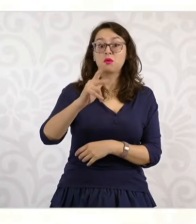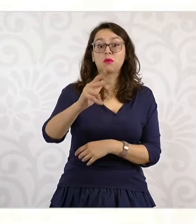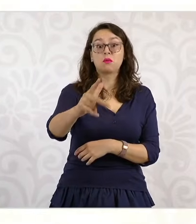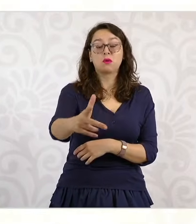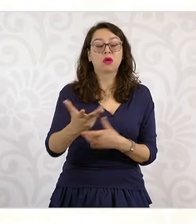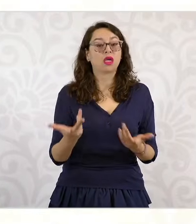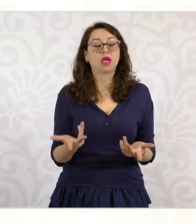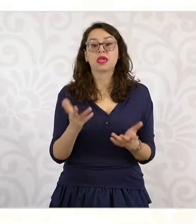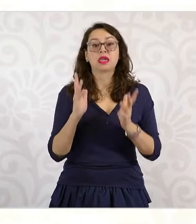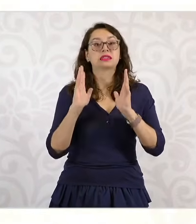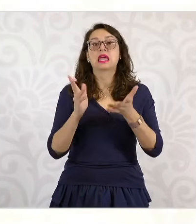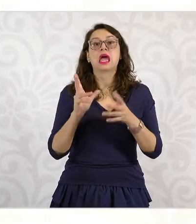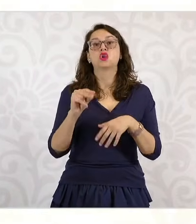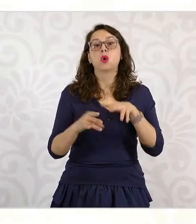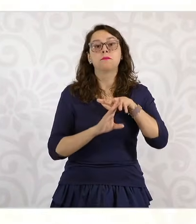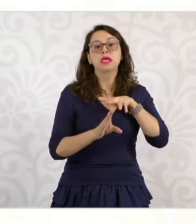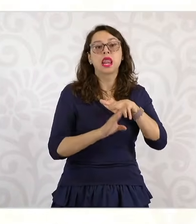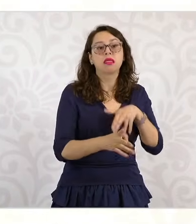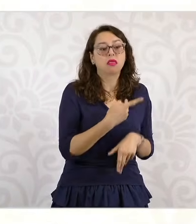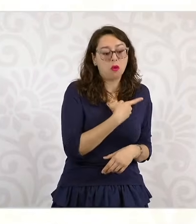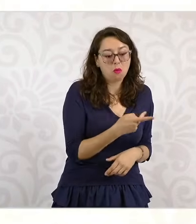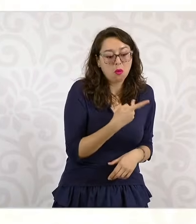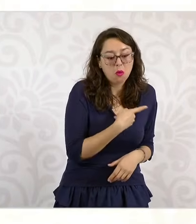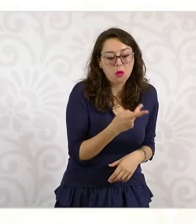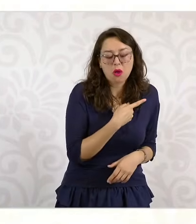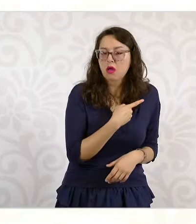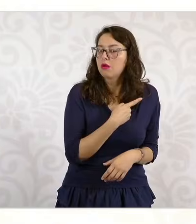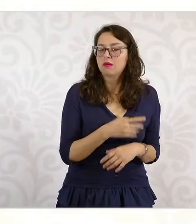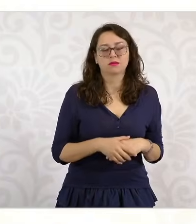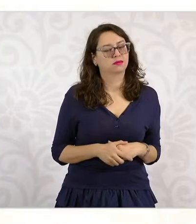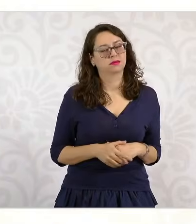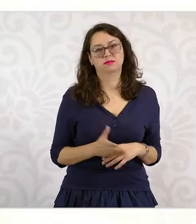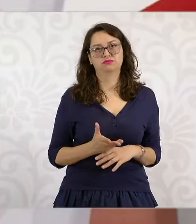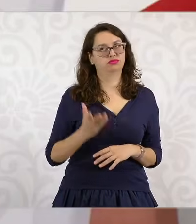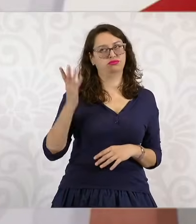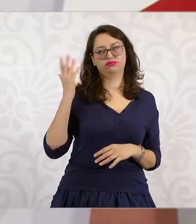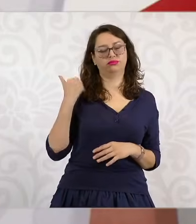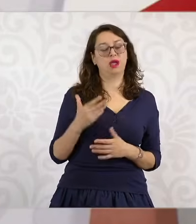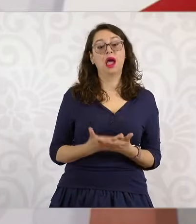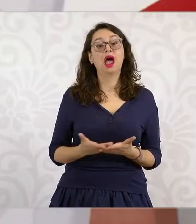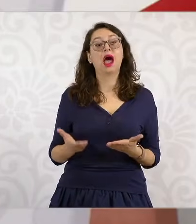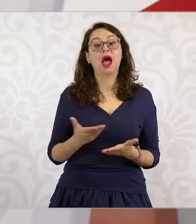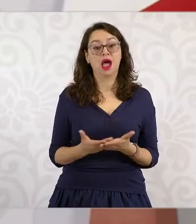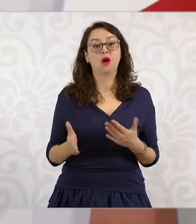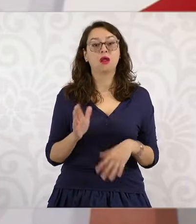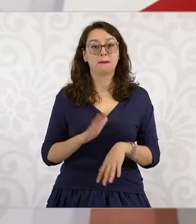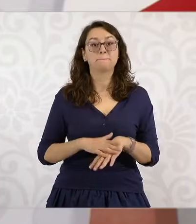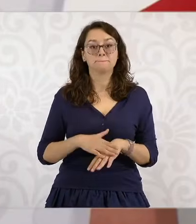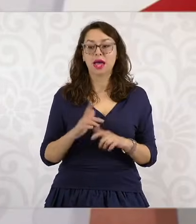hablando nada más de esa parte en la que en lo a finales del del siglo pasado era este era nada